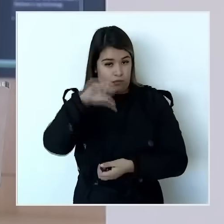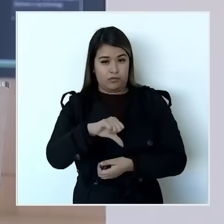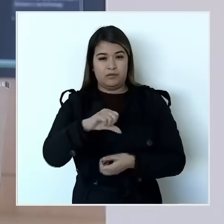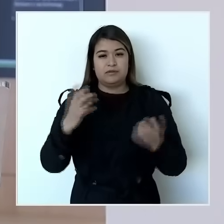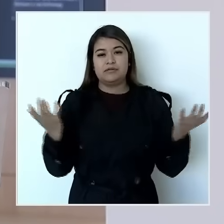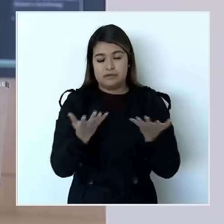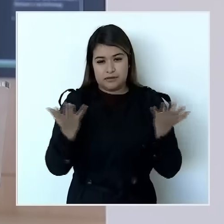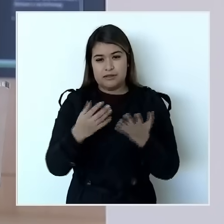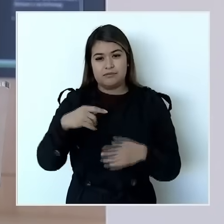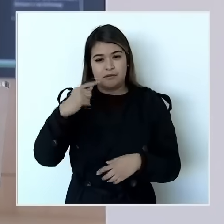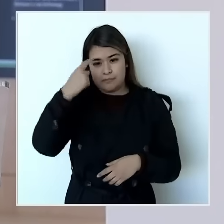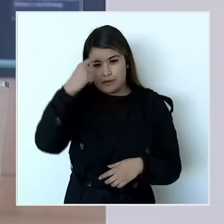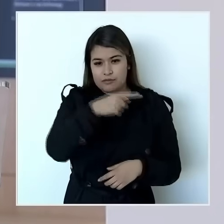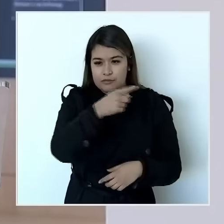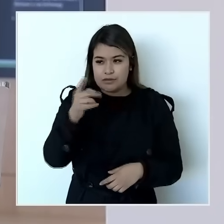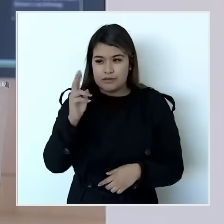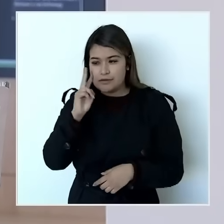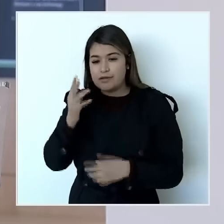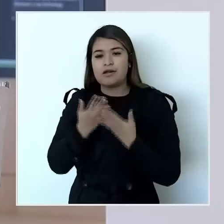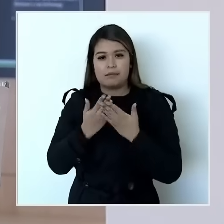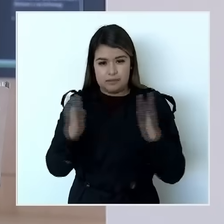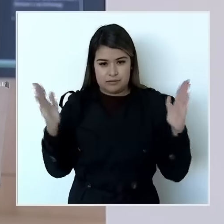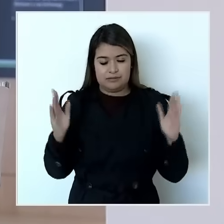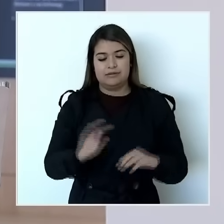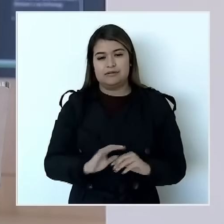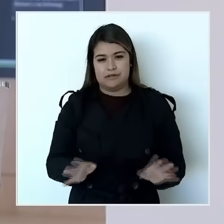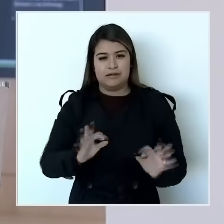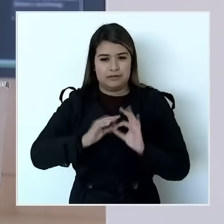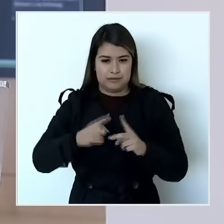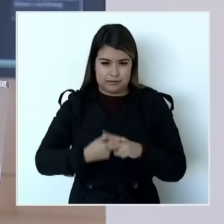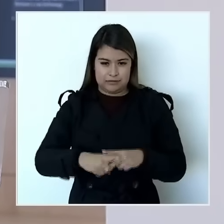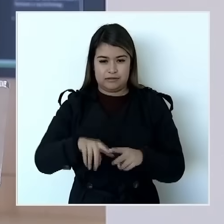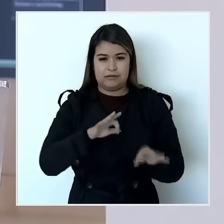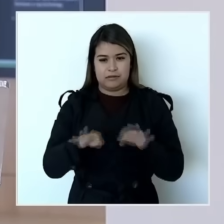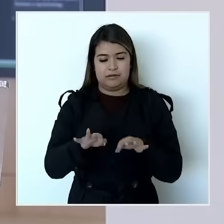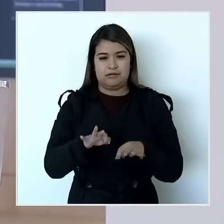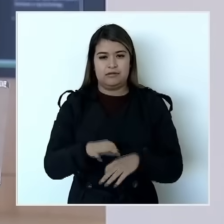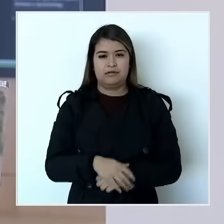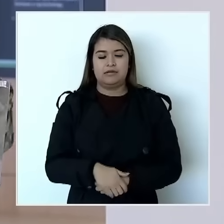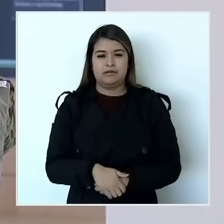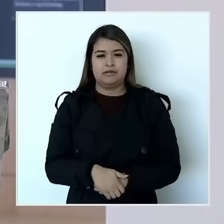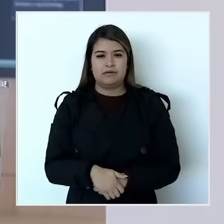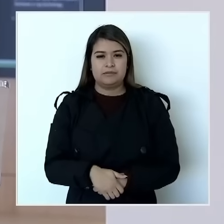ser testigos de la inauguración de sus modernas instalaciones.